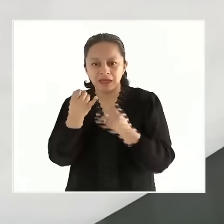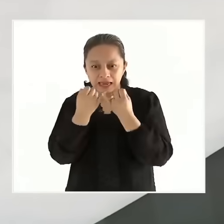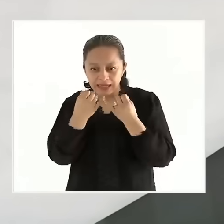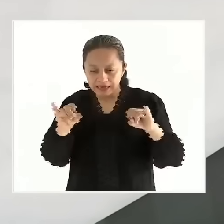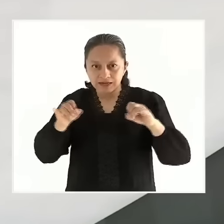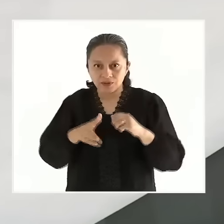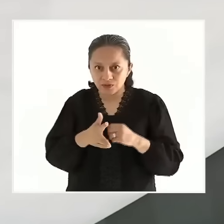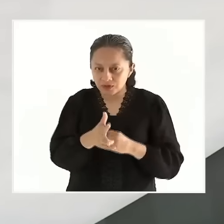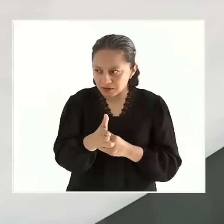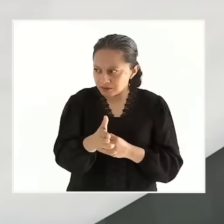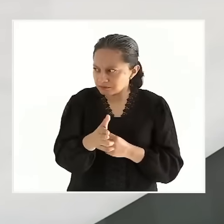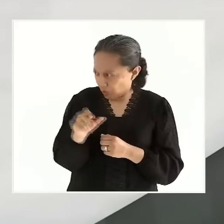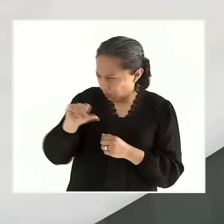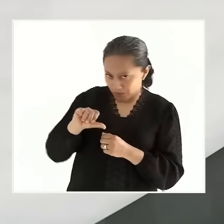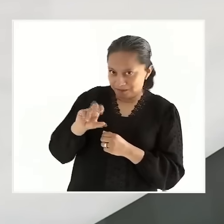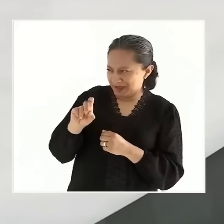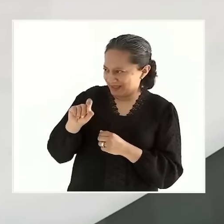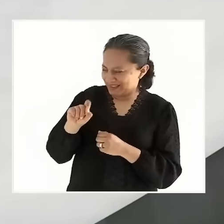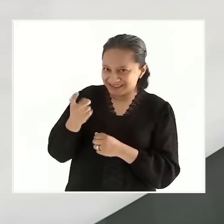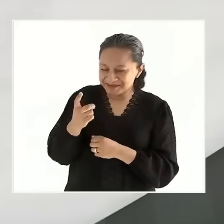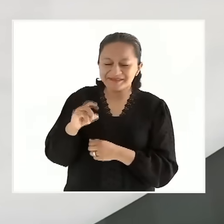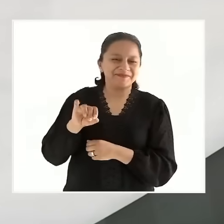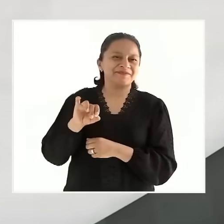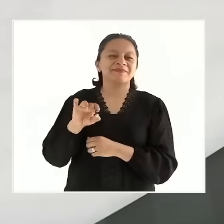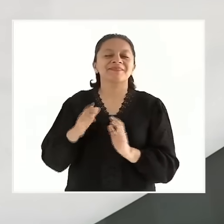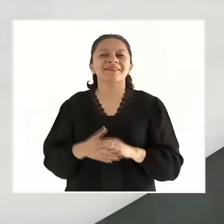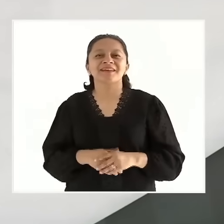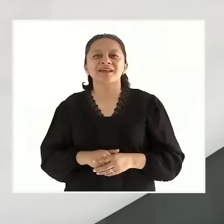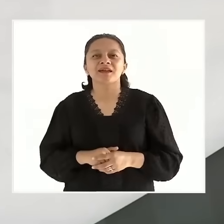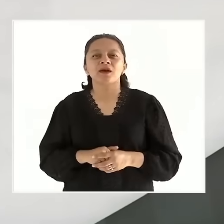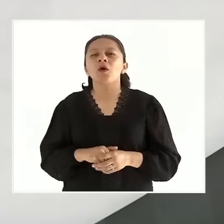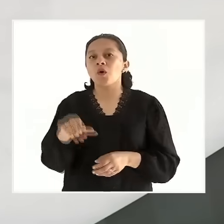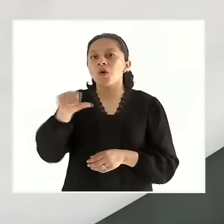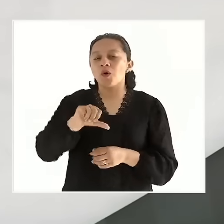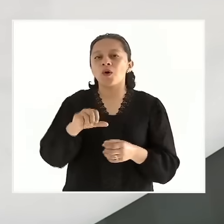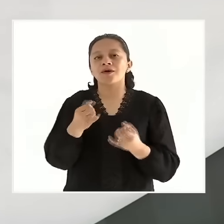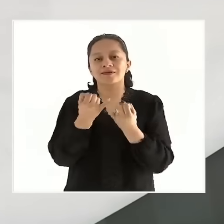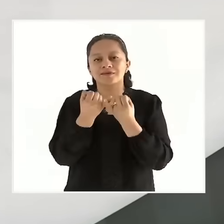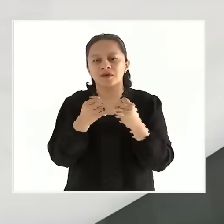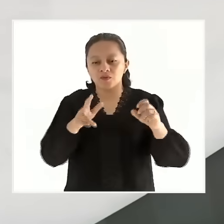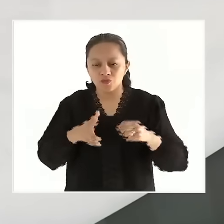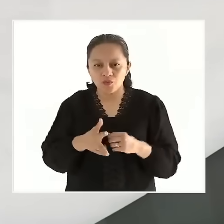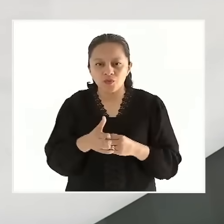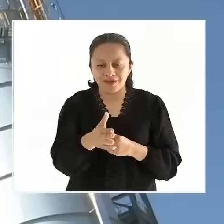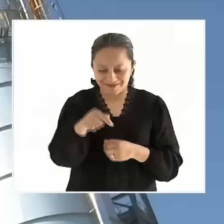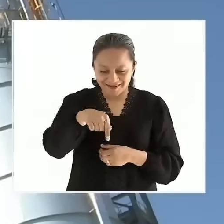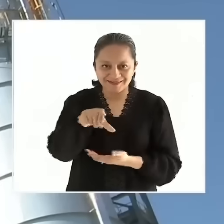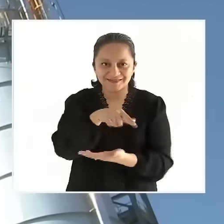hoy es 20 de diciembre. Sí, hoy 20 de diciembre estamos inaugurando la planta. Somos parte de un